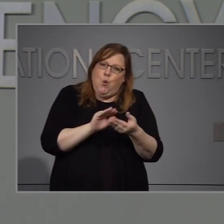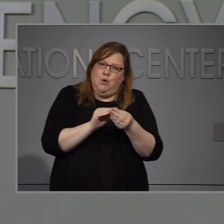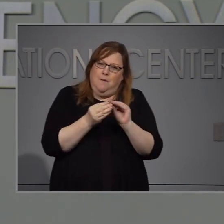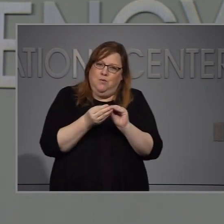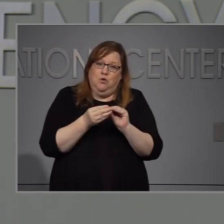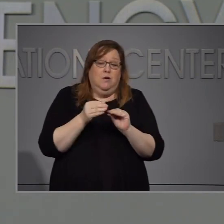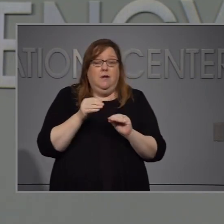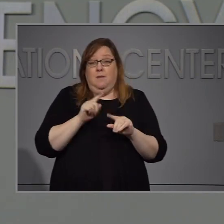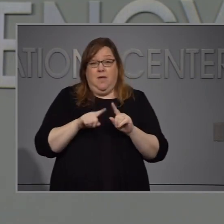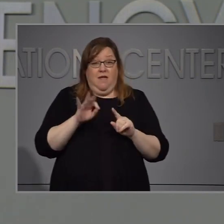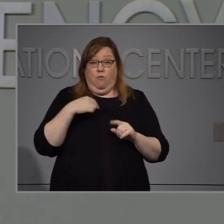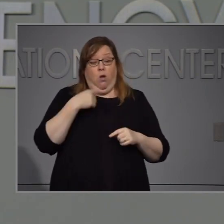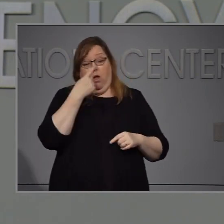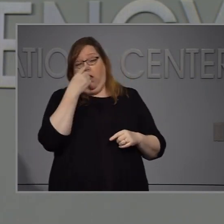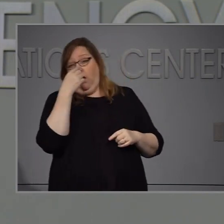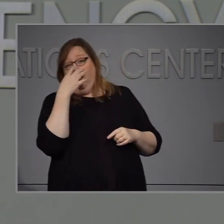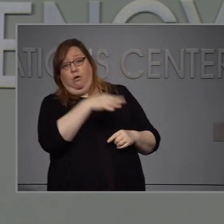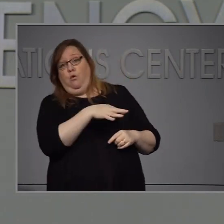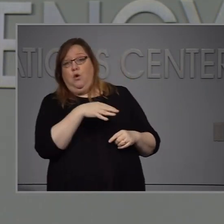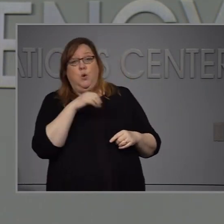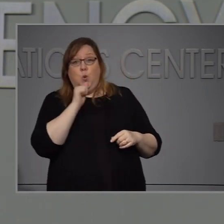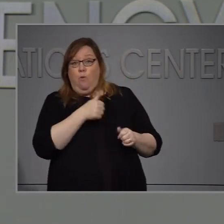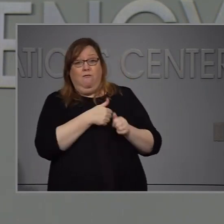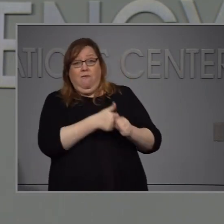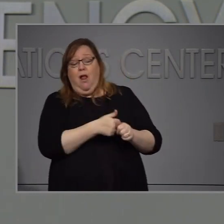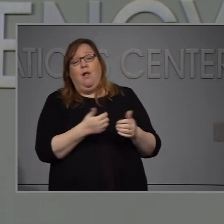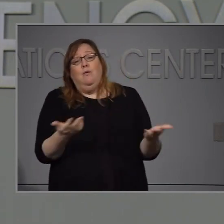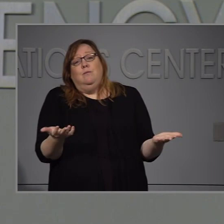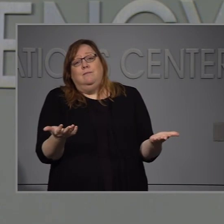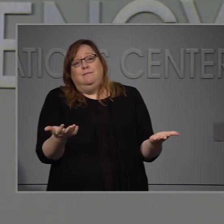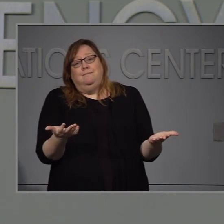virus, pero todos lo tenemos que hacer juntos especialmente.